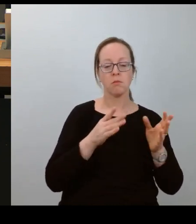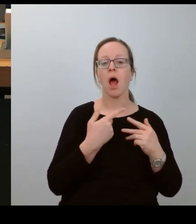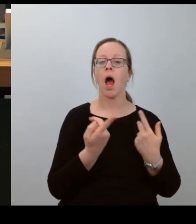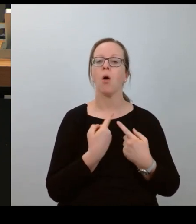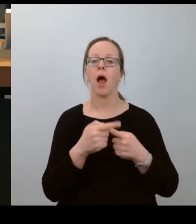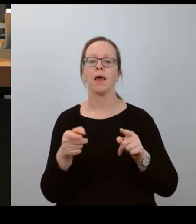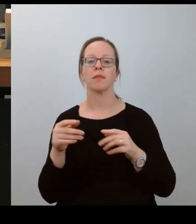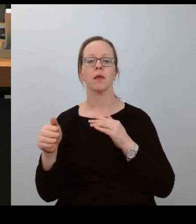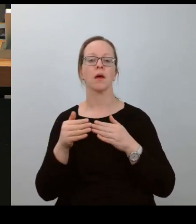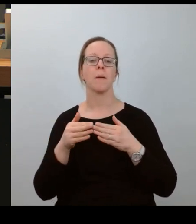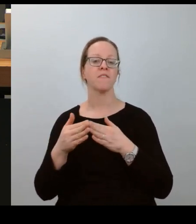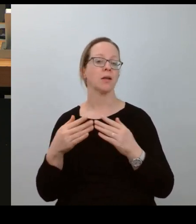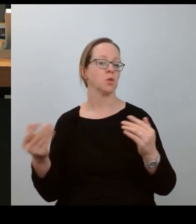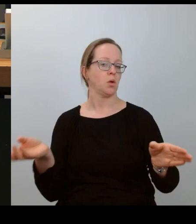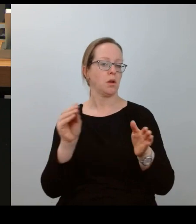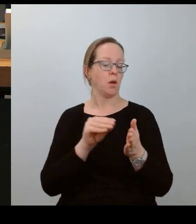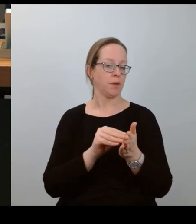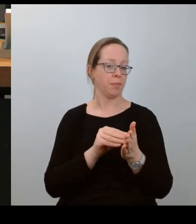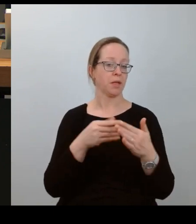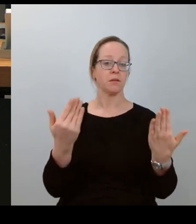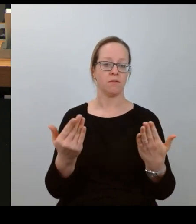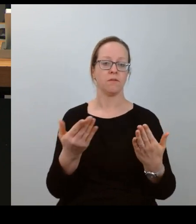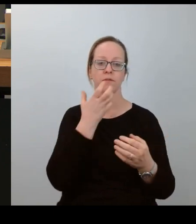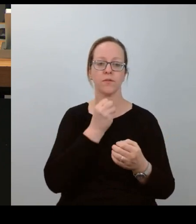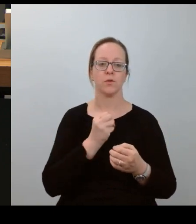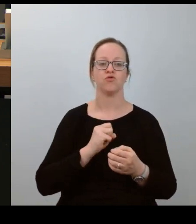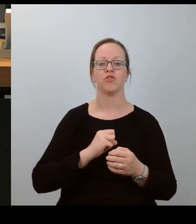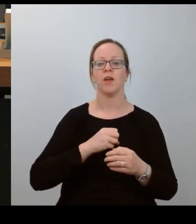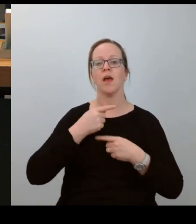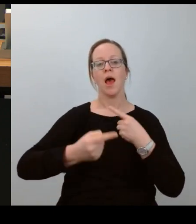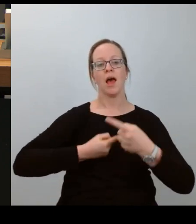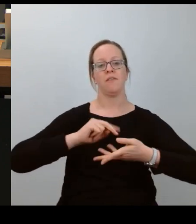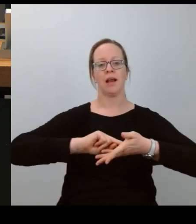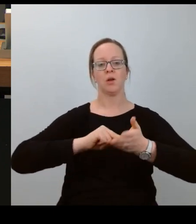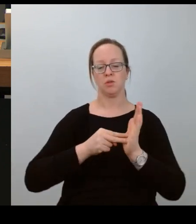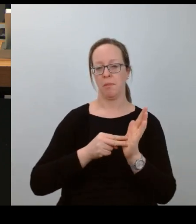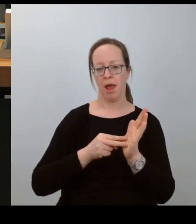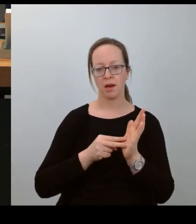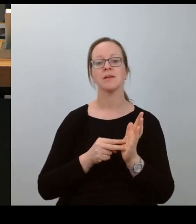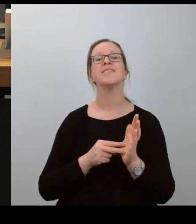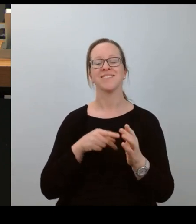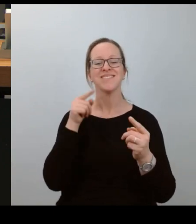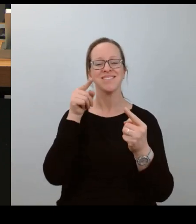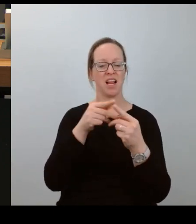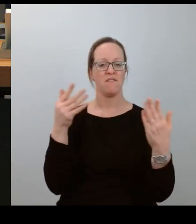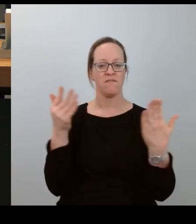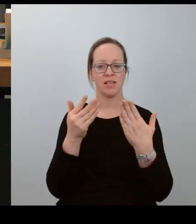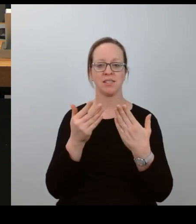umsetzen sollen, hat sich damit nicht mehr beschäftigt. Wir haben dann festgestellt als Regine Günther die